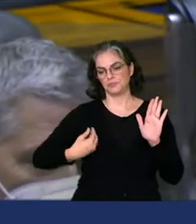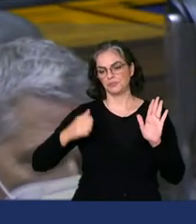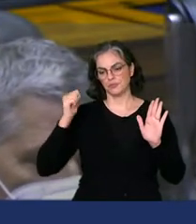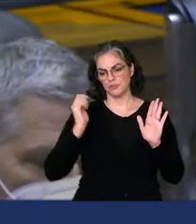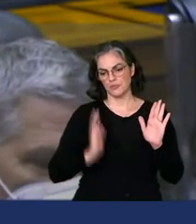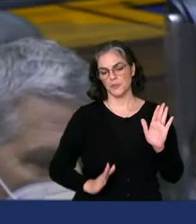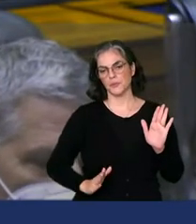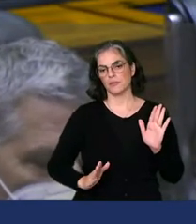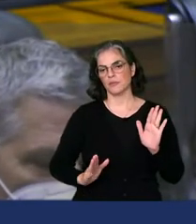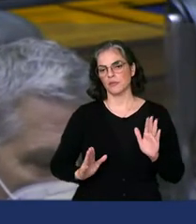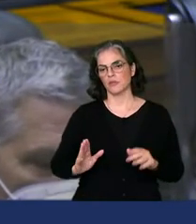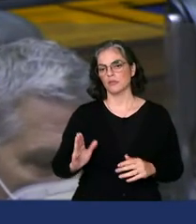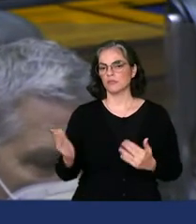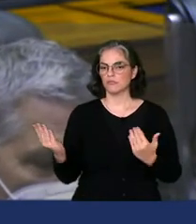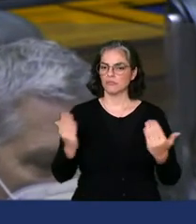ESSA LEI PRECISA ENTRAR PARA ARCABOUÇO JURÍDICO